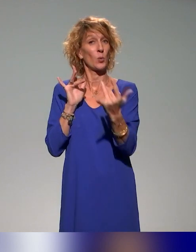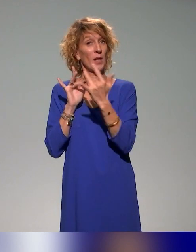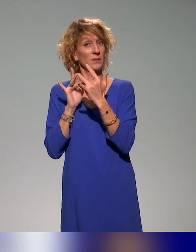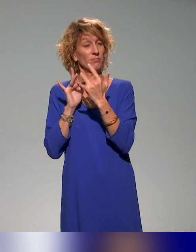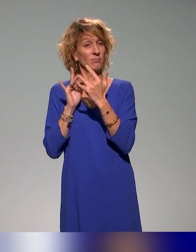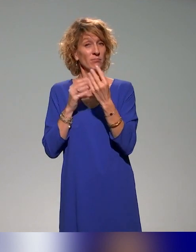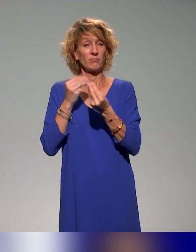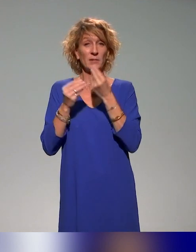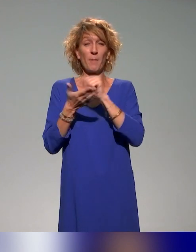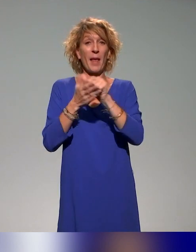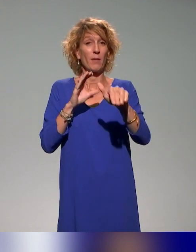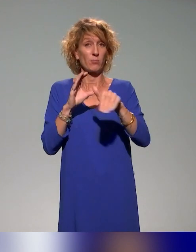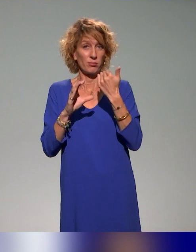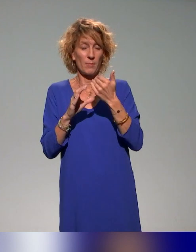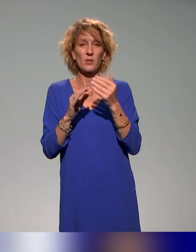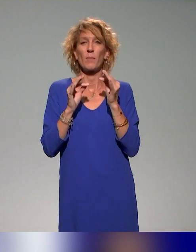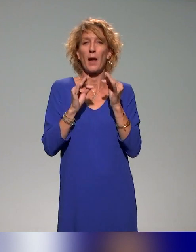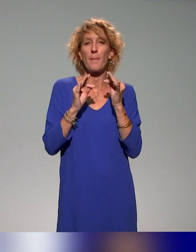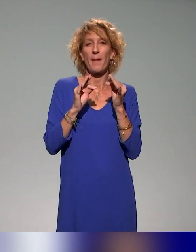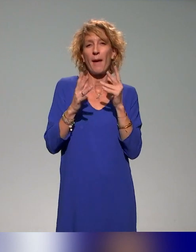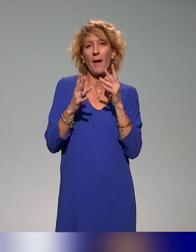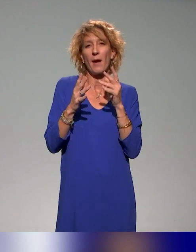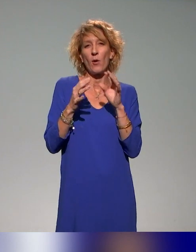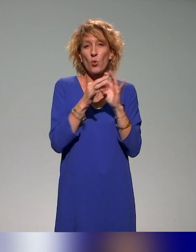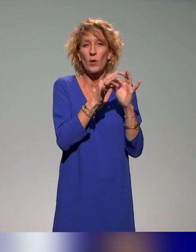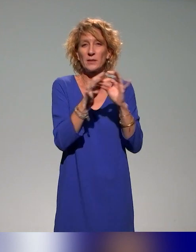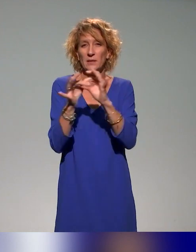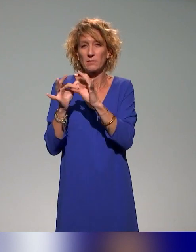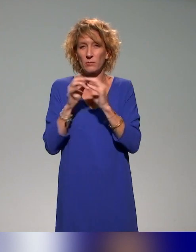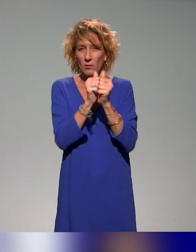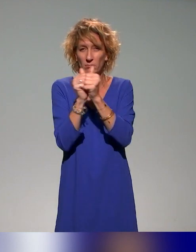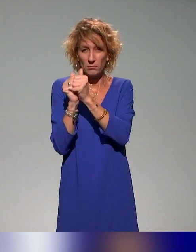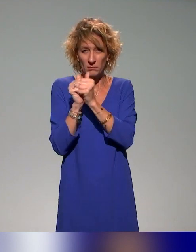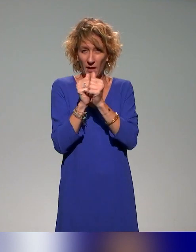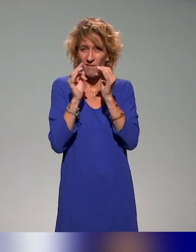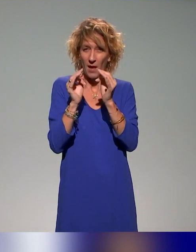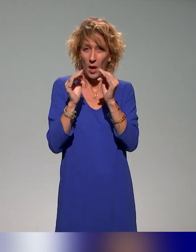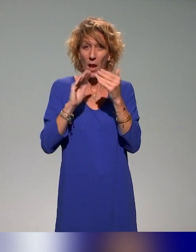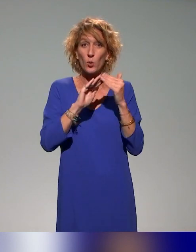aussi que la question de la communauté justement et du collectif autour de ces questions-là me paraît très importante.